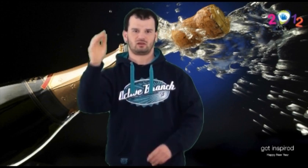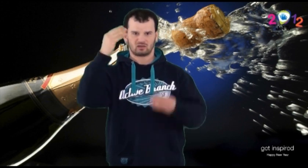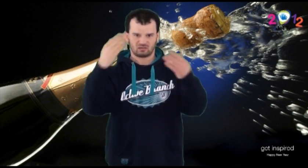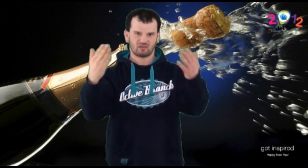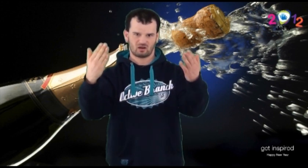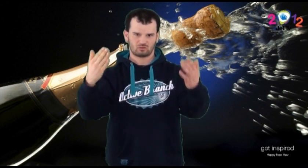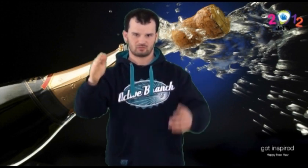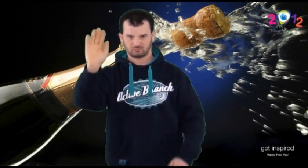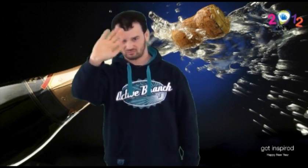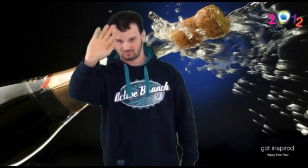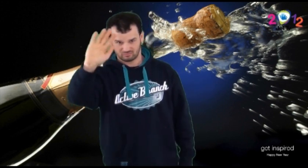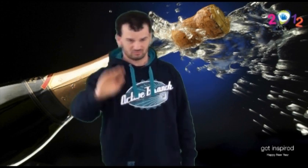Boldog új évet kívánok!